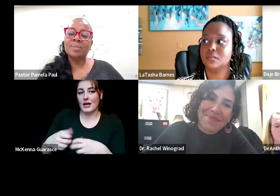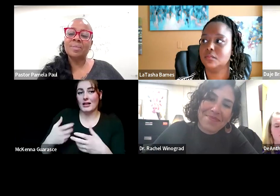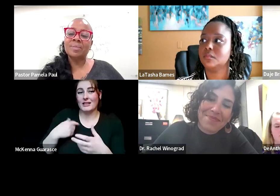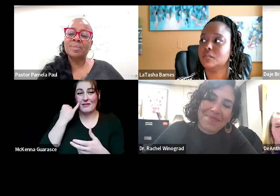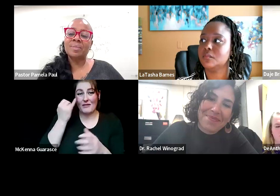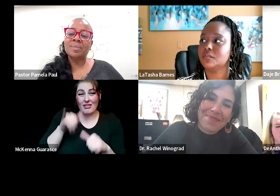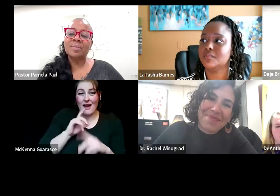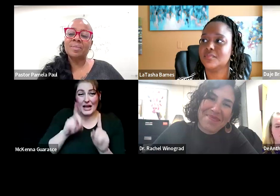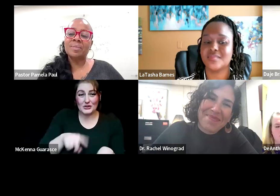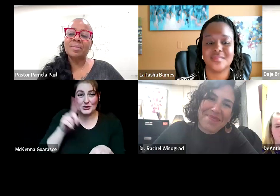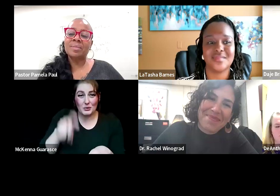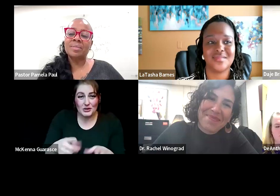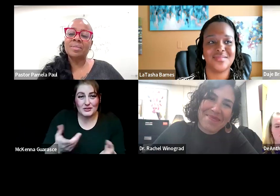Lo siento, esa me tomó por sorpresa.